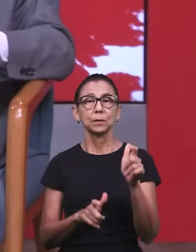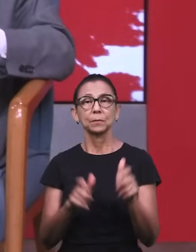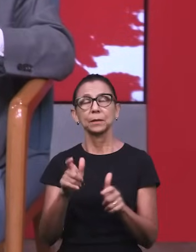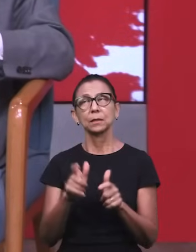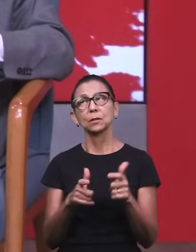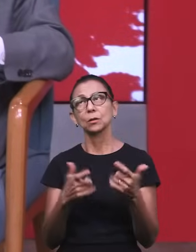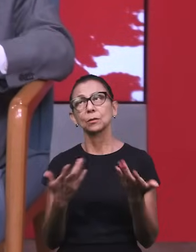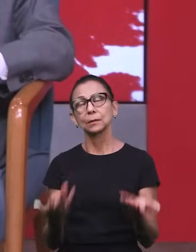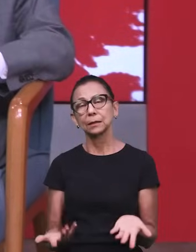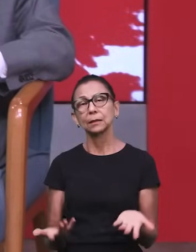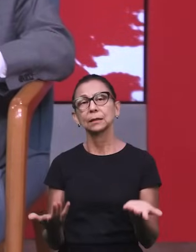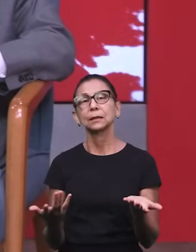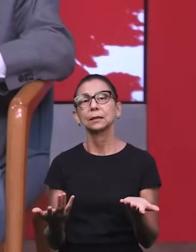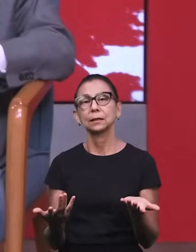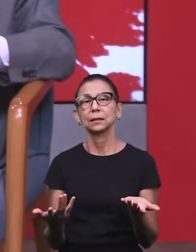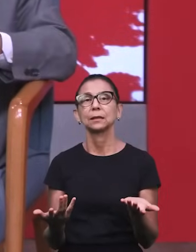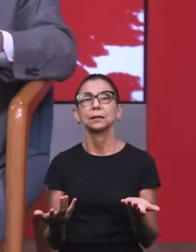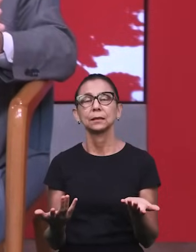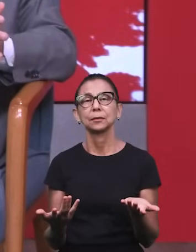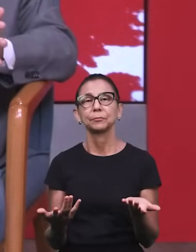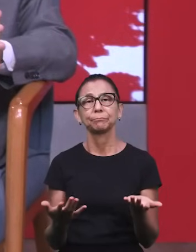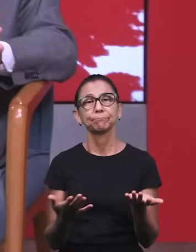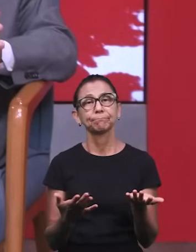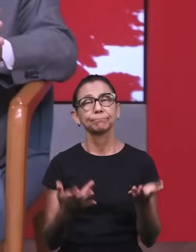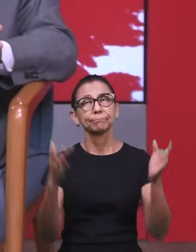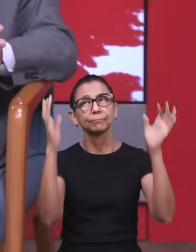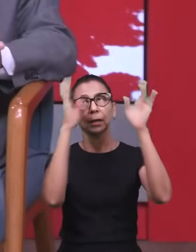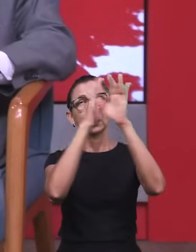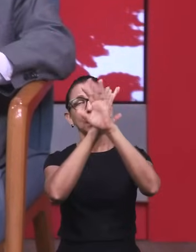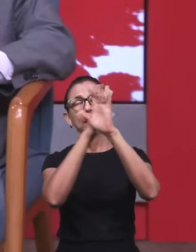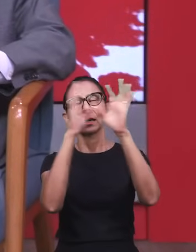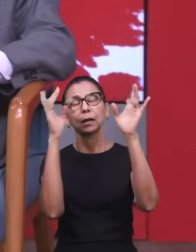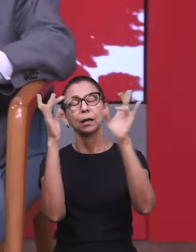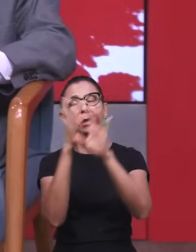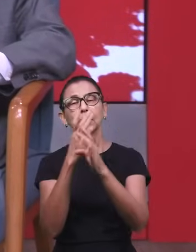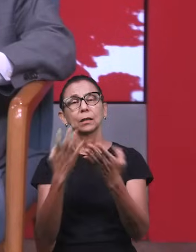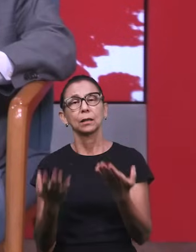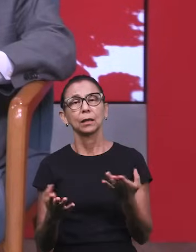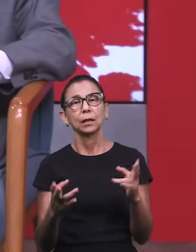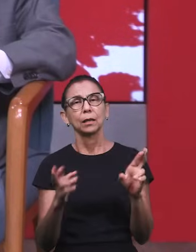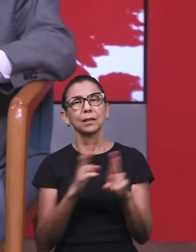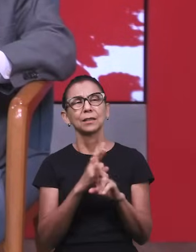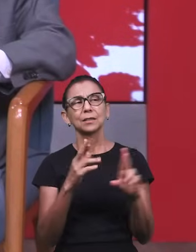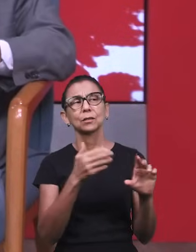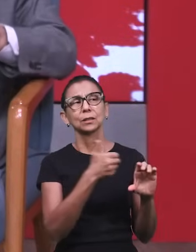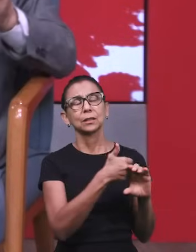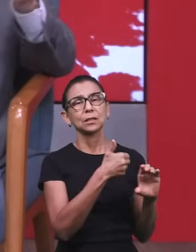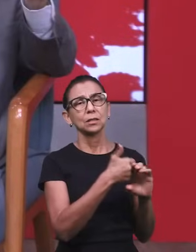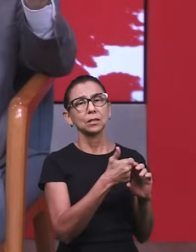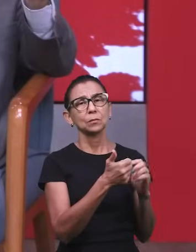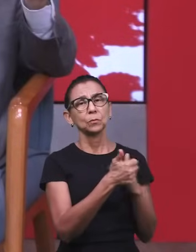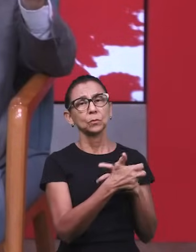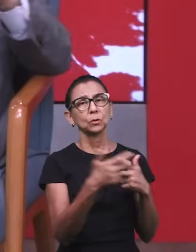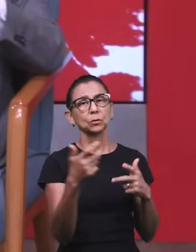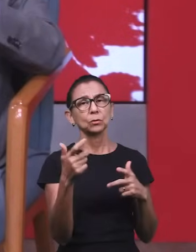e aliás Esse é o grande risco dessa hora com relação ao cristianismo é passar desapercebido